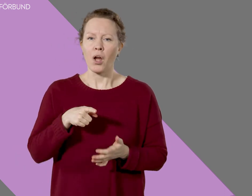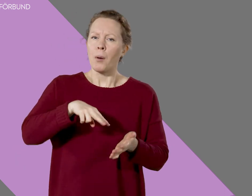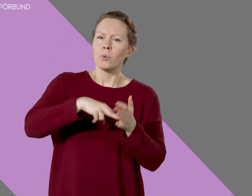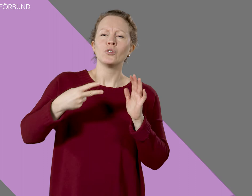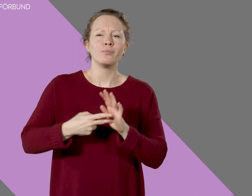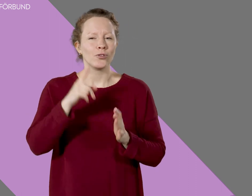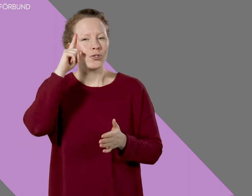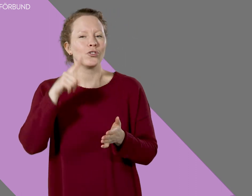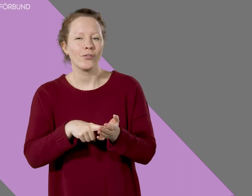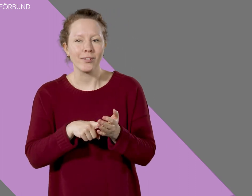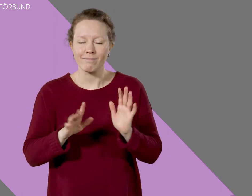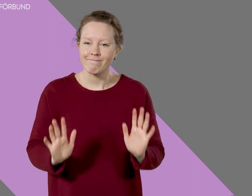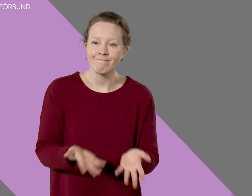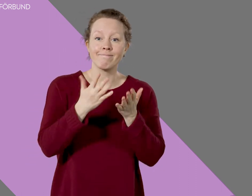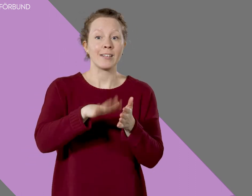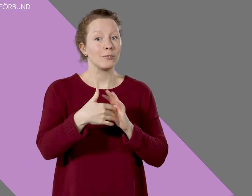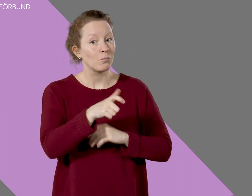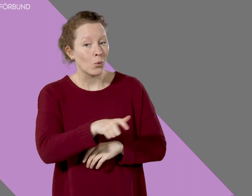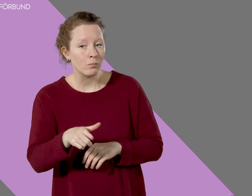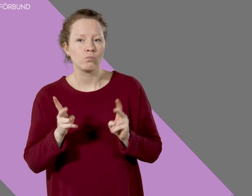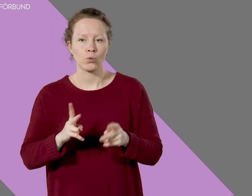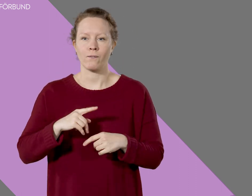Projektet syftar till att främja arbetsmöjligheterna för teckenspråkiga -